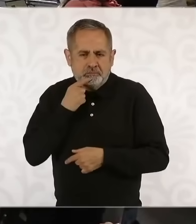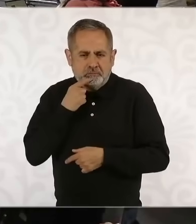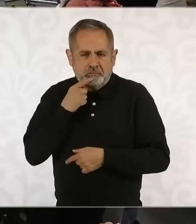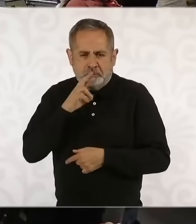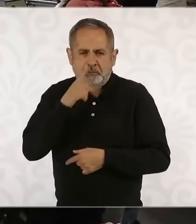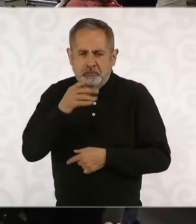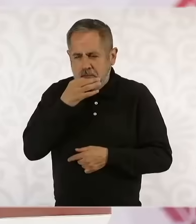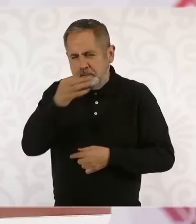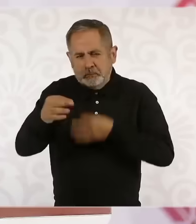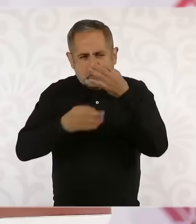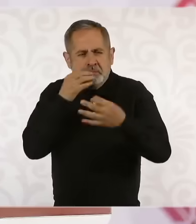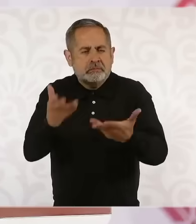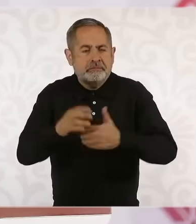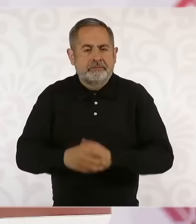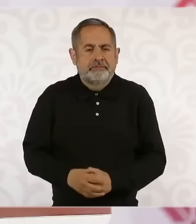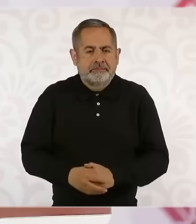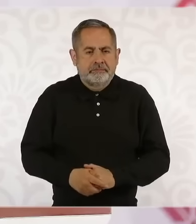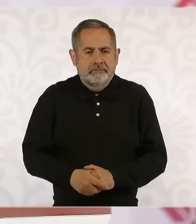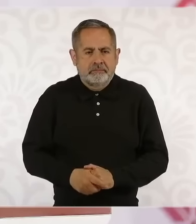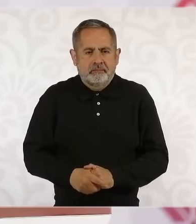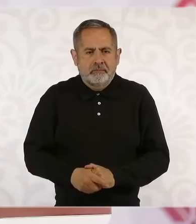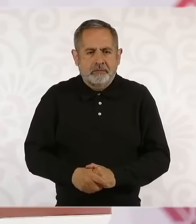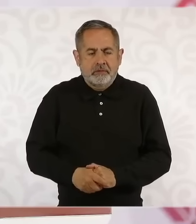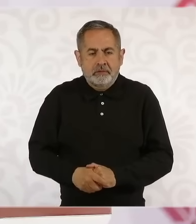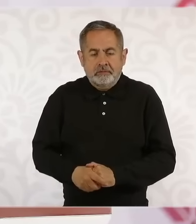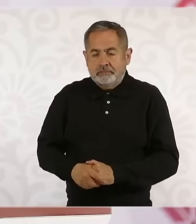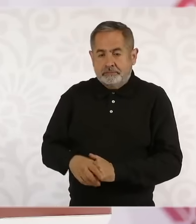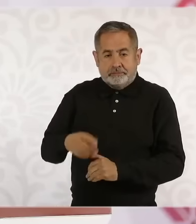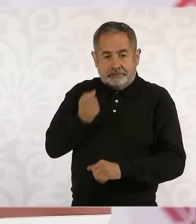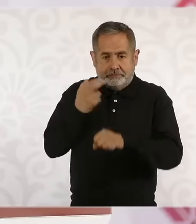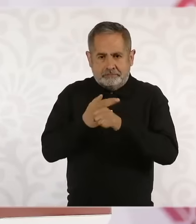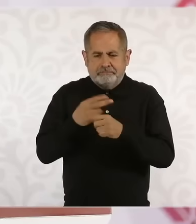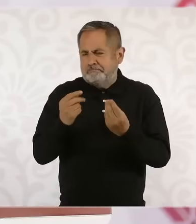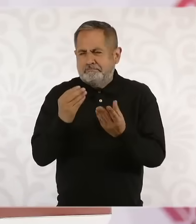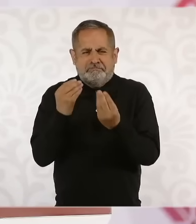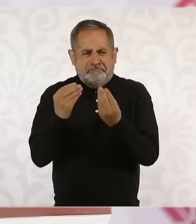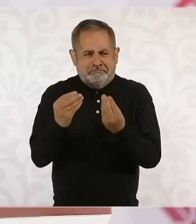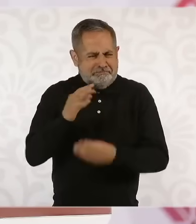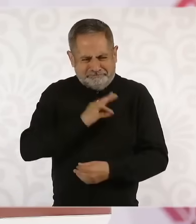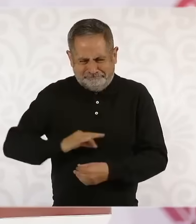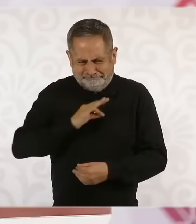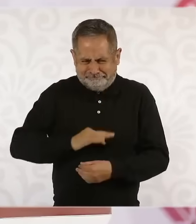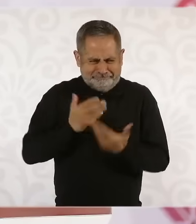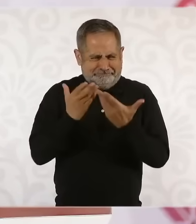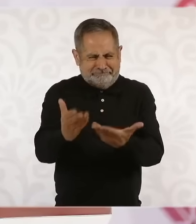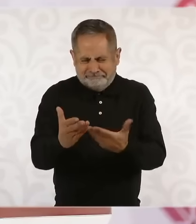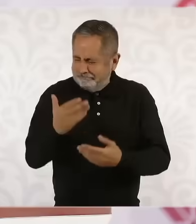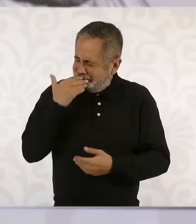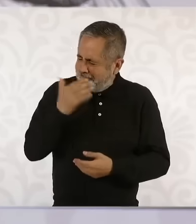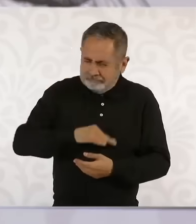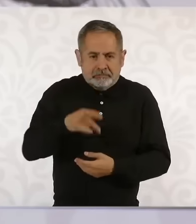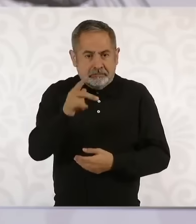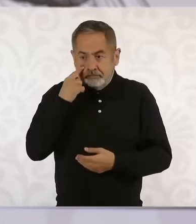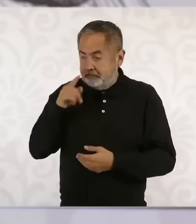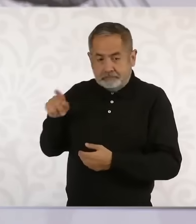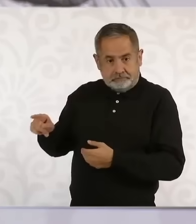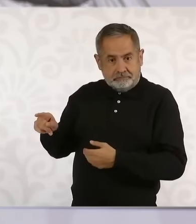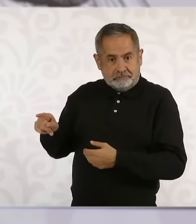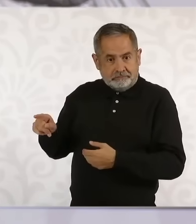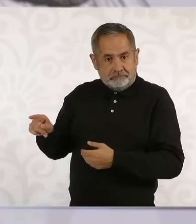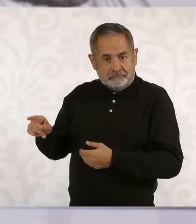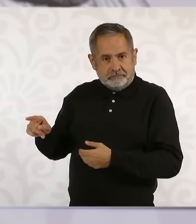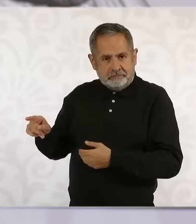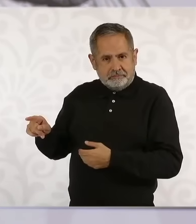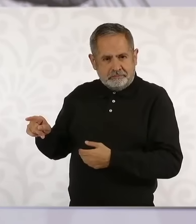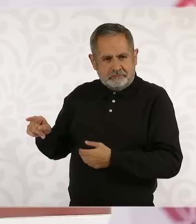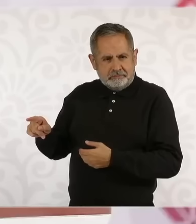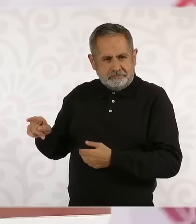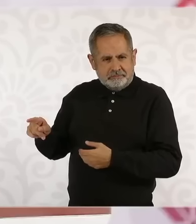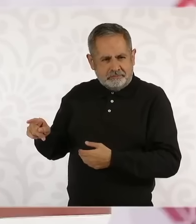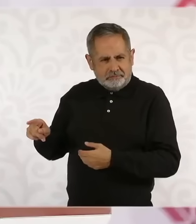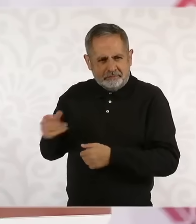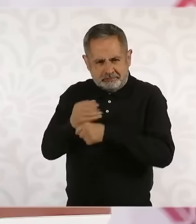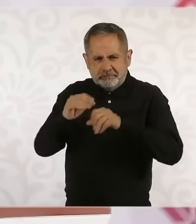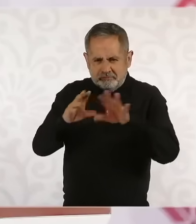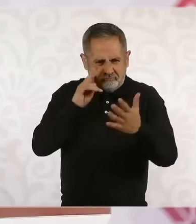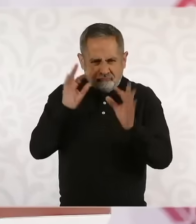¿no? Pues muchas felicidades, pero aquí siempre Belmont tiene el precisamente las la información